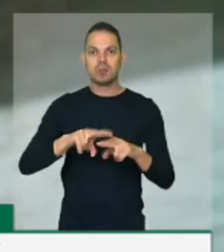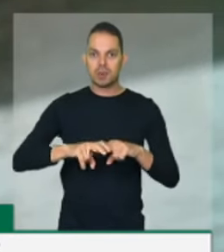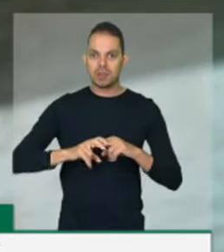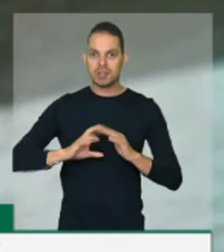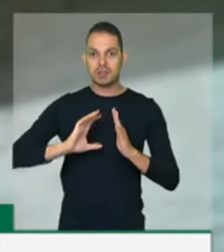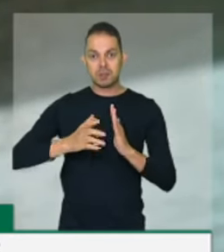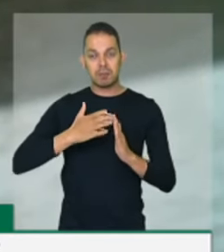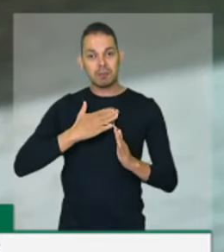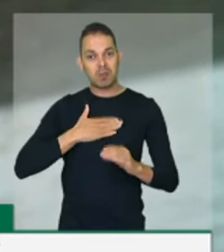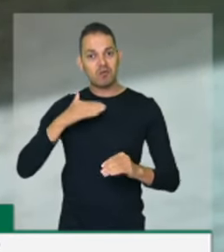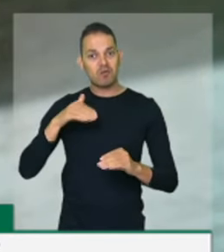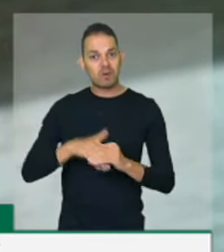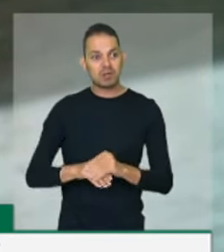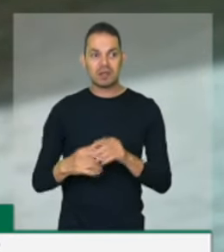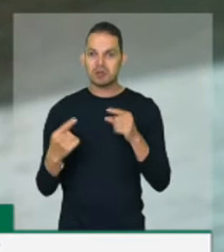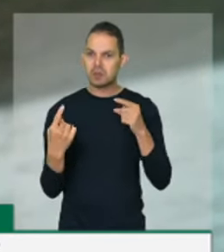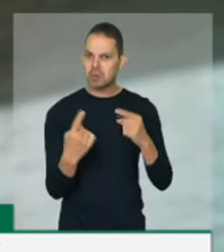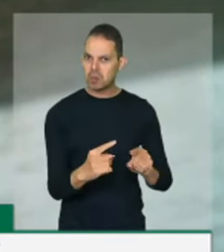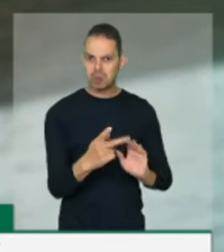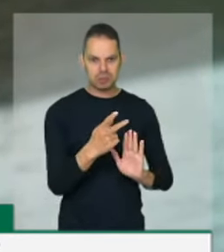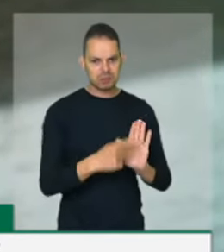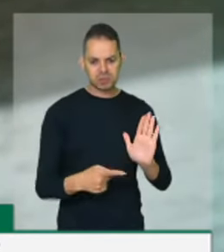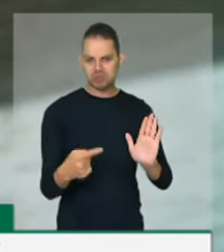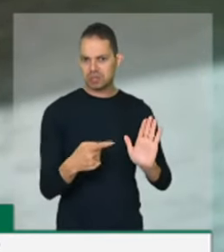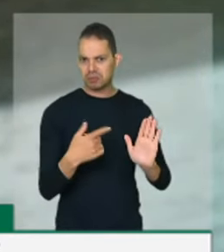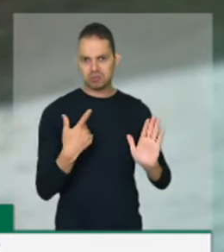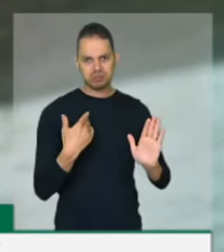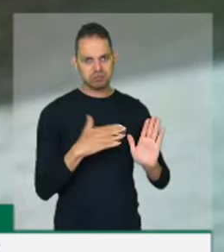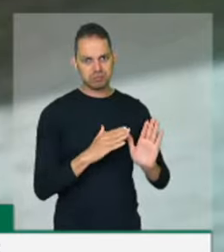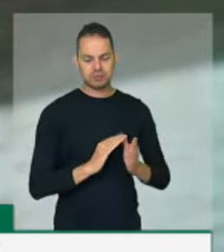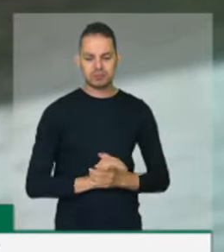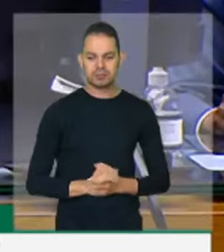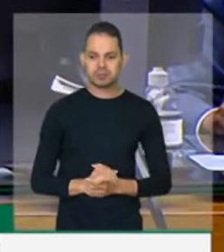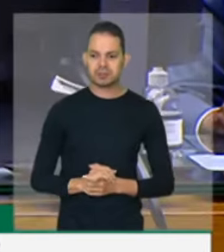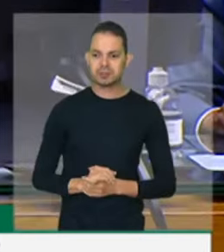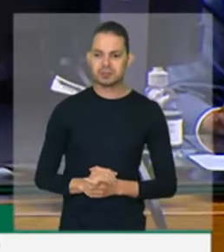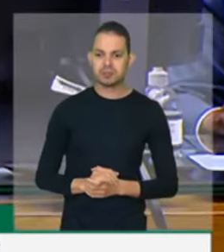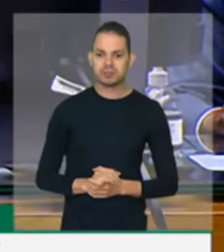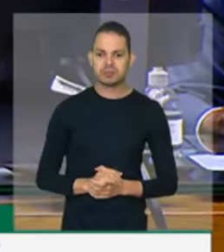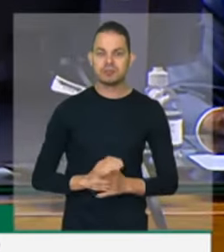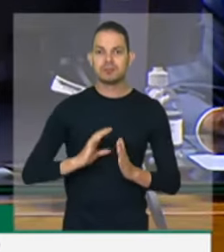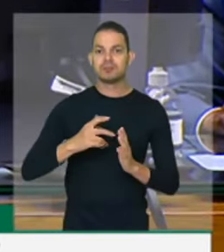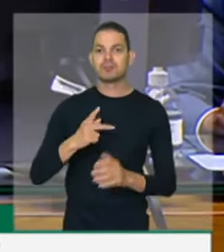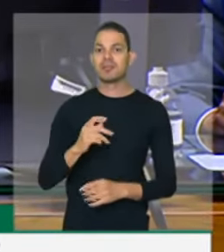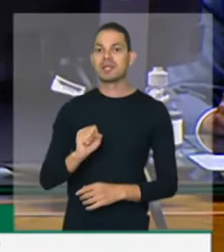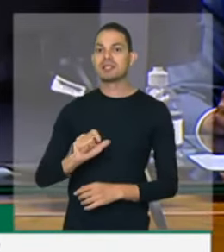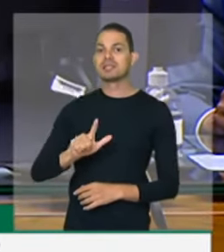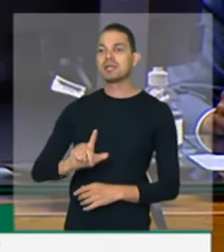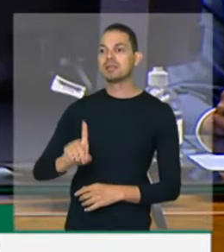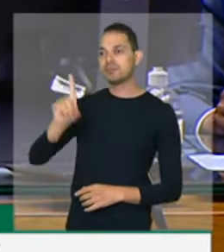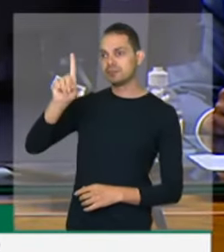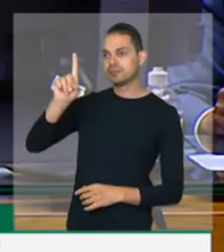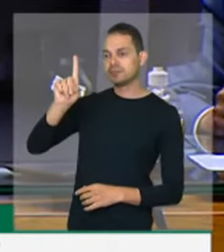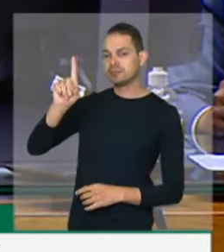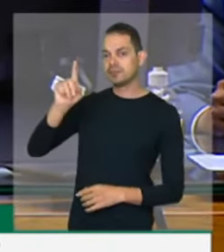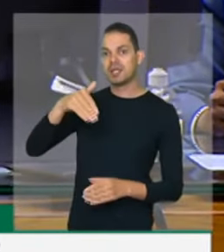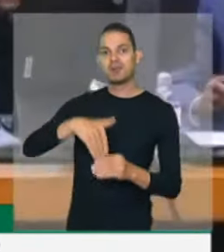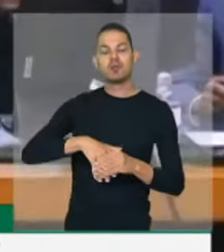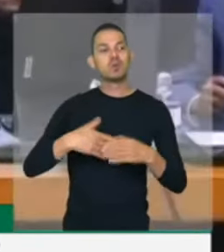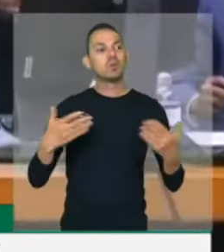PROJETO, SENHOR PRESIDENTE. -- [DEPUTADA]: PSL, PRESIDENTE. -- [PRESIDENTE]: PSL, COMO ORIENTA?! -- [DEPUTADA]: PSL ORIENTA SIM, SENHOR PRESIDENTE, DIANTE DESTA....